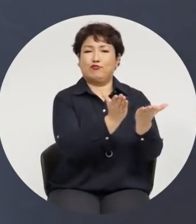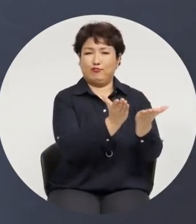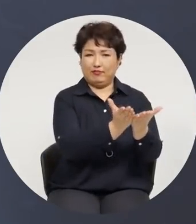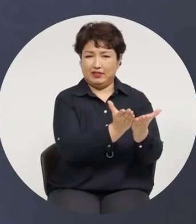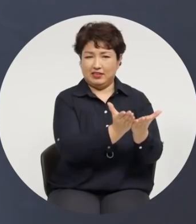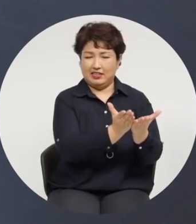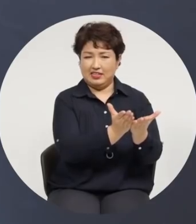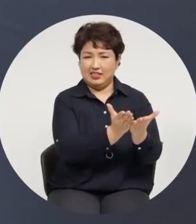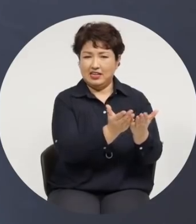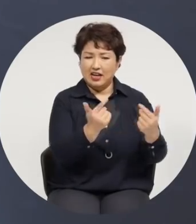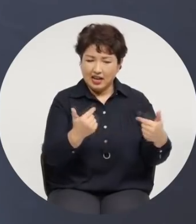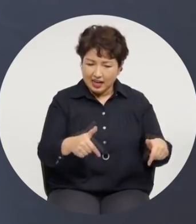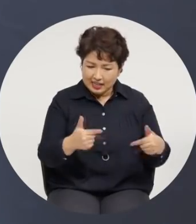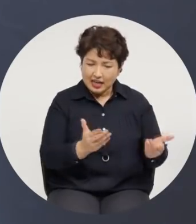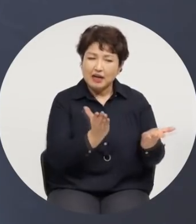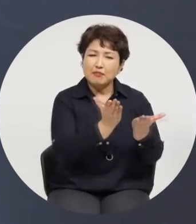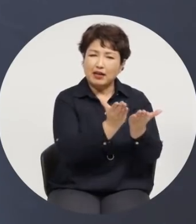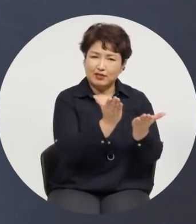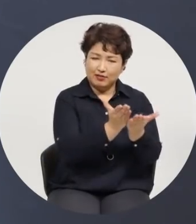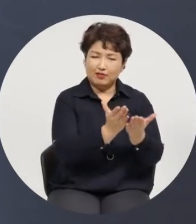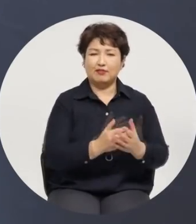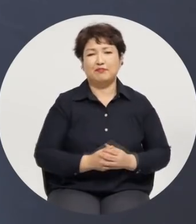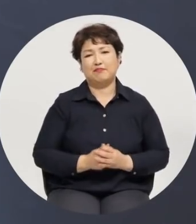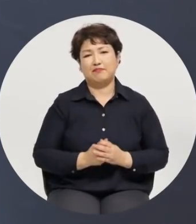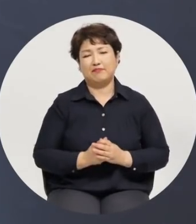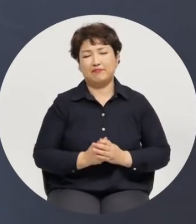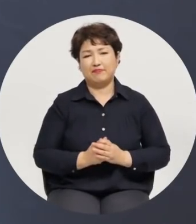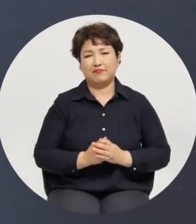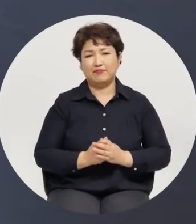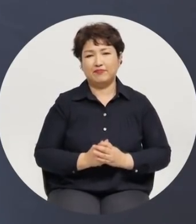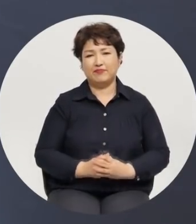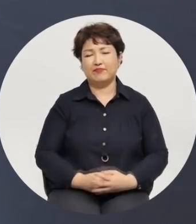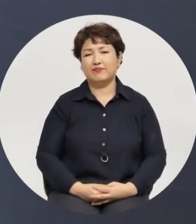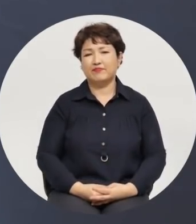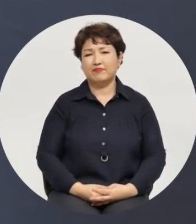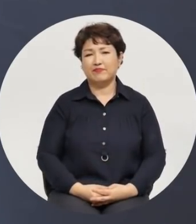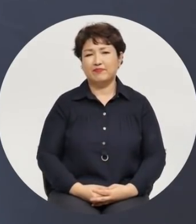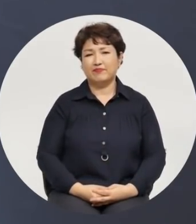항상 노인에게 맞춰야 합니다